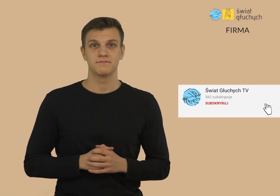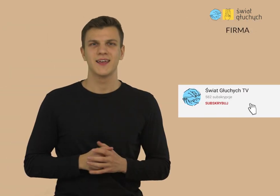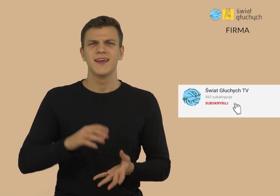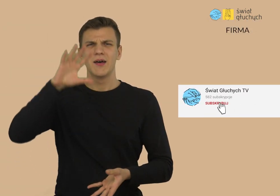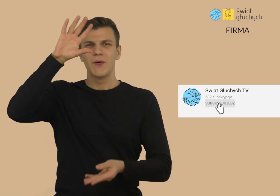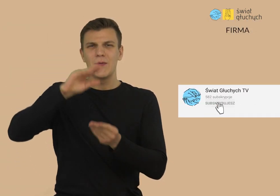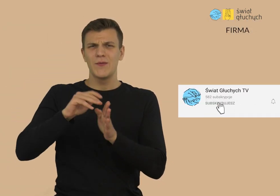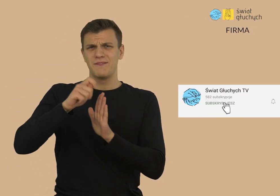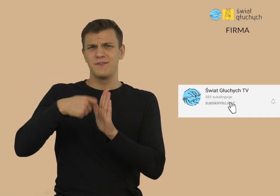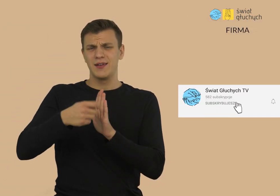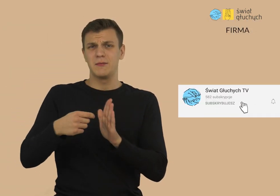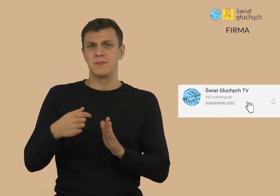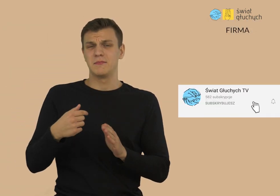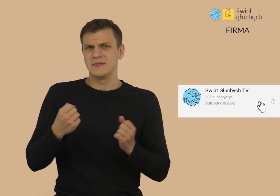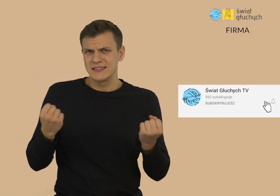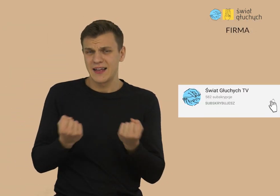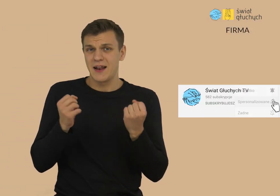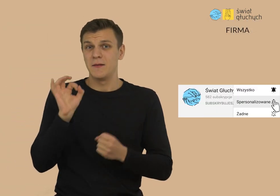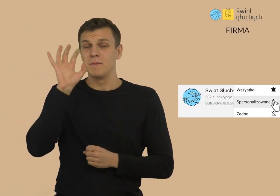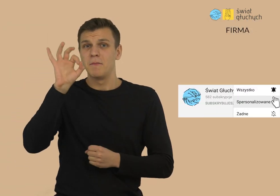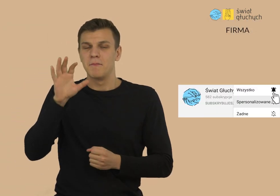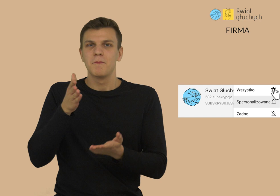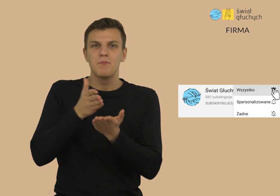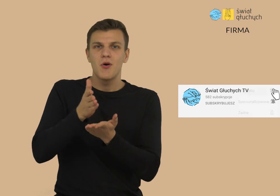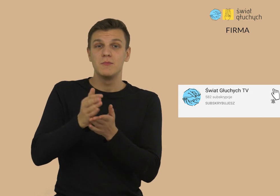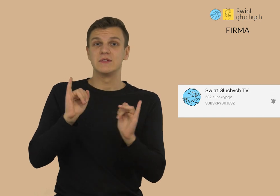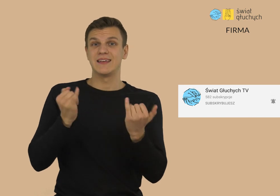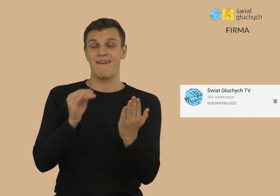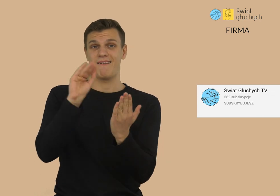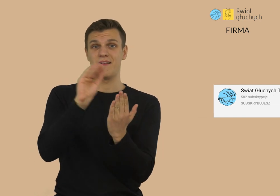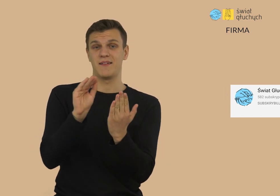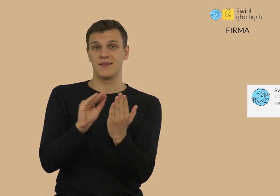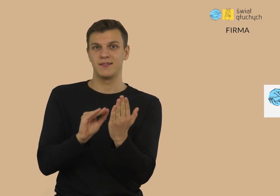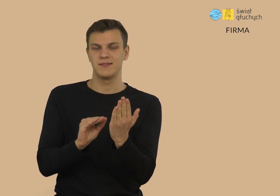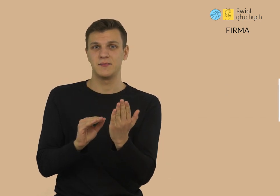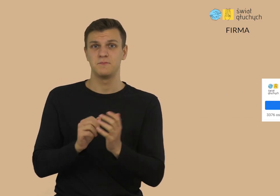W filmie starałem się pomóc Ci w wypełnieniu wniosku.